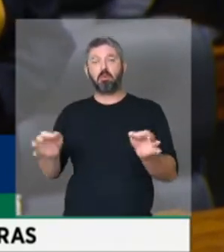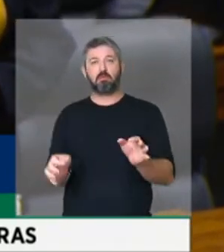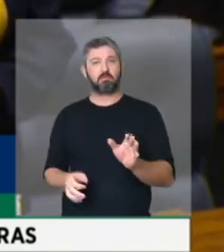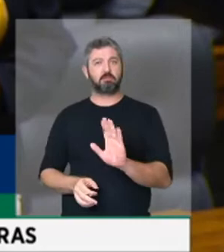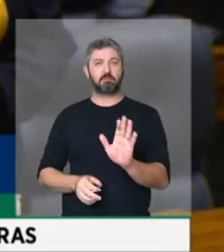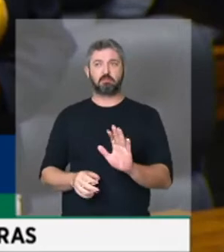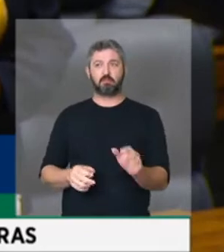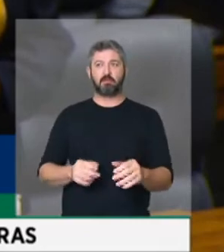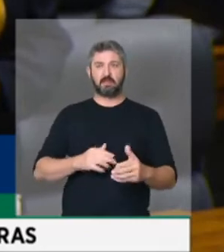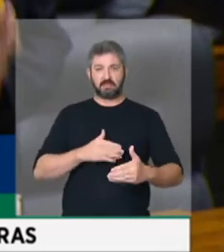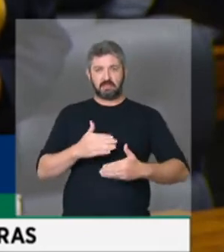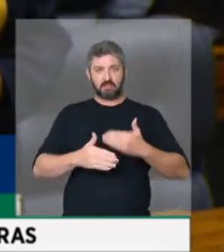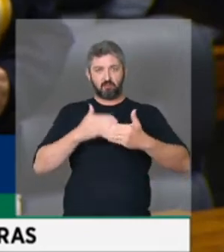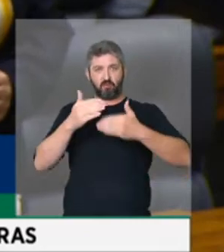TRATANDO DE ALGO SECUNDÁRIO. NINGUÉM FAZ DESENVOLVIMENTO